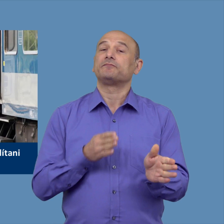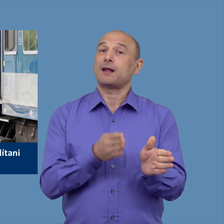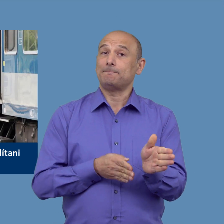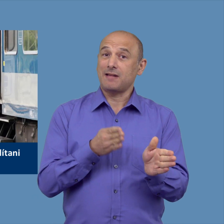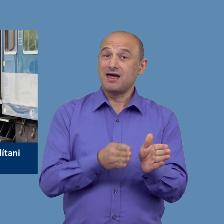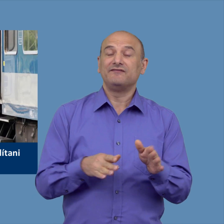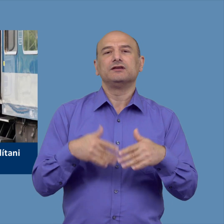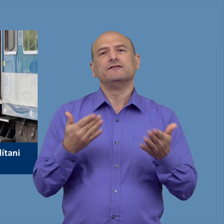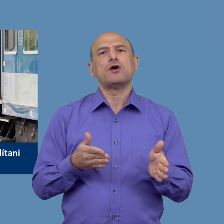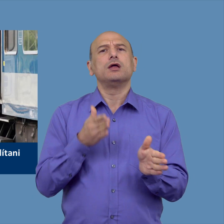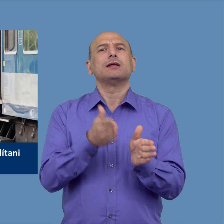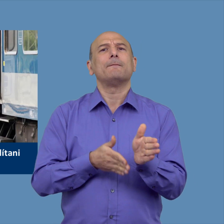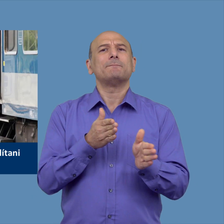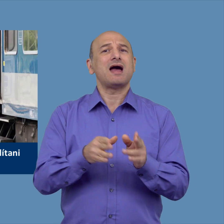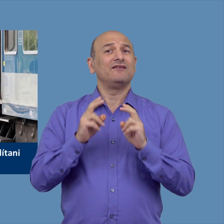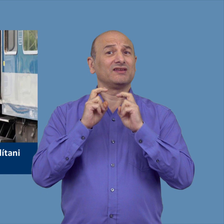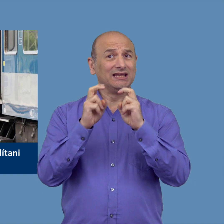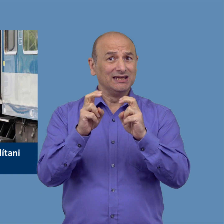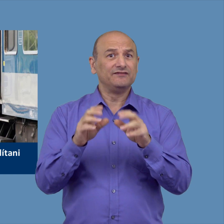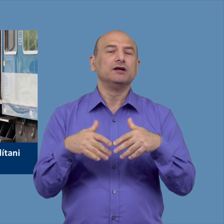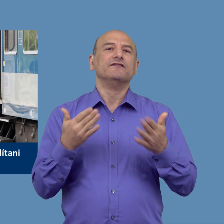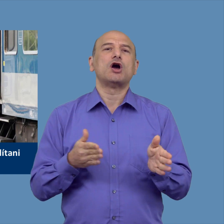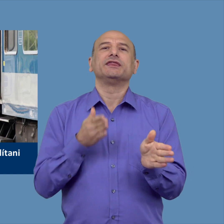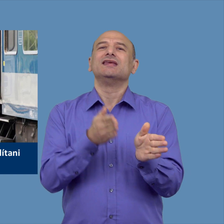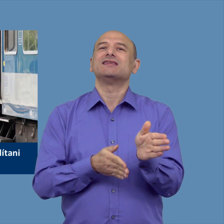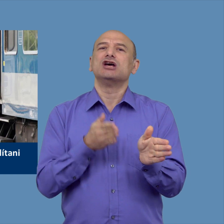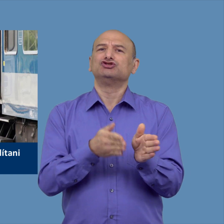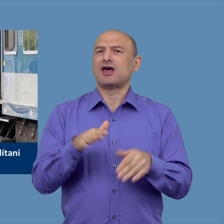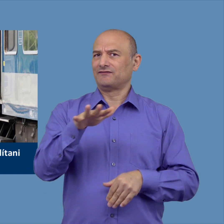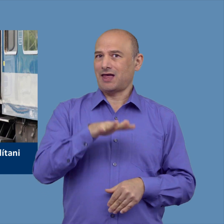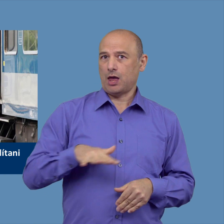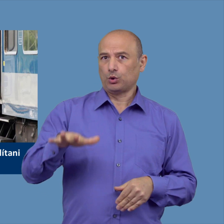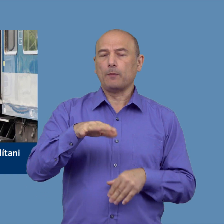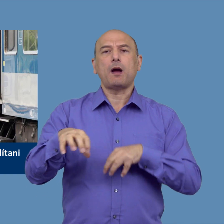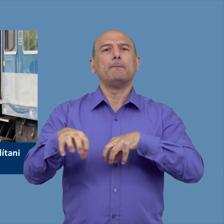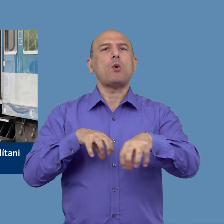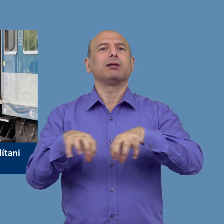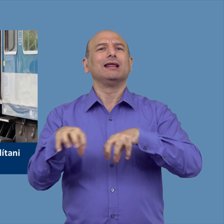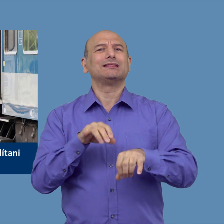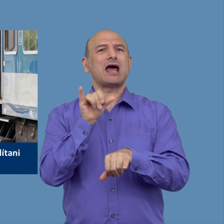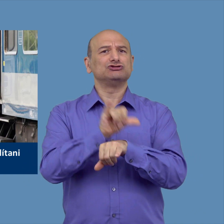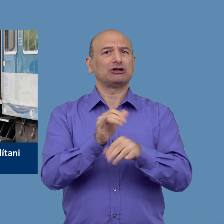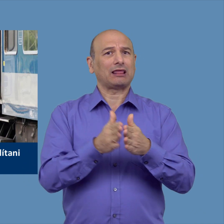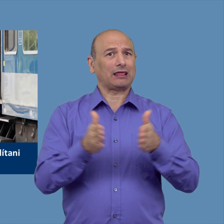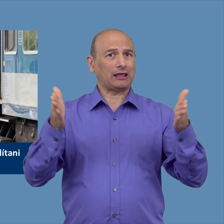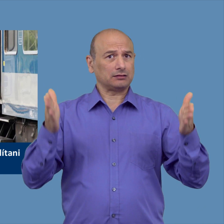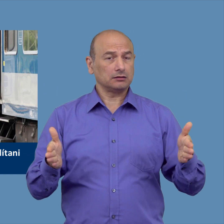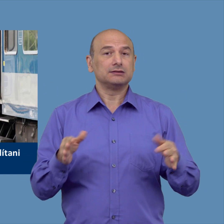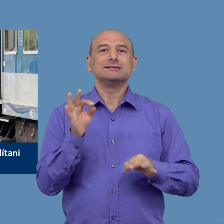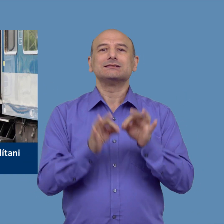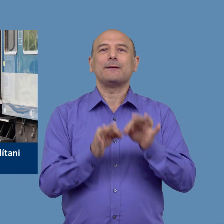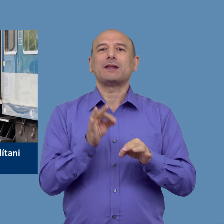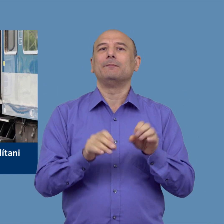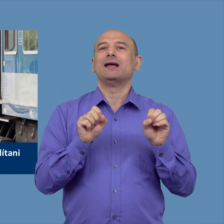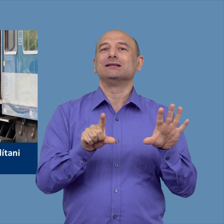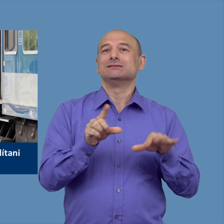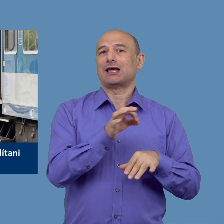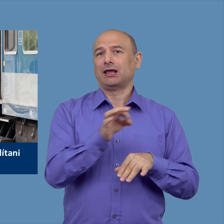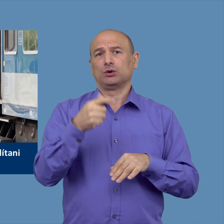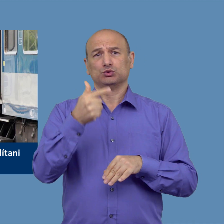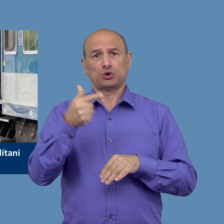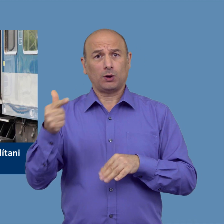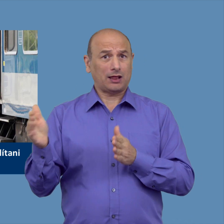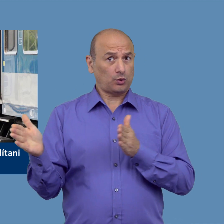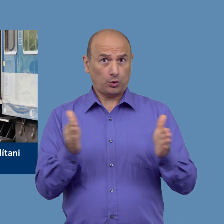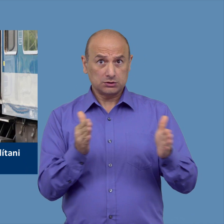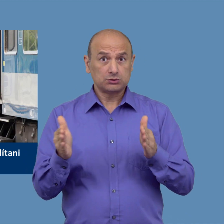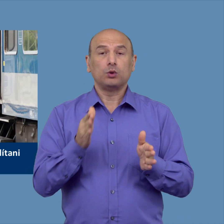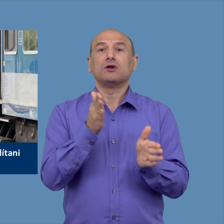A MÁV-Start, a MÁV-HÉV és a GYSEV az Európai Mobilitási Héten, szeptember 17-22-ig